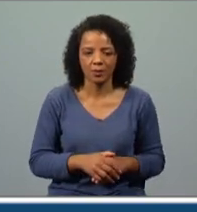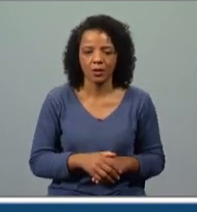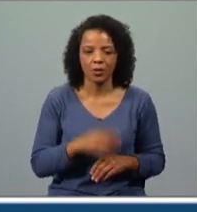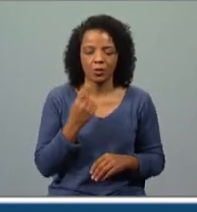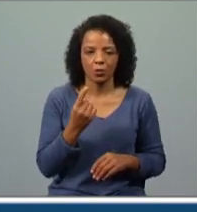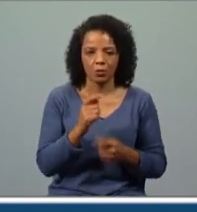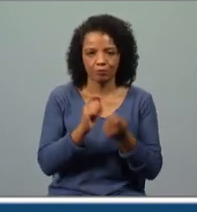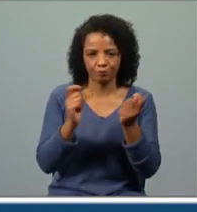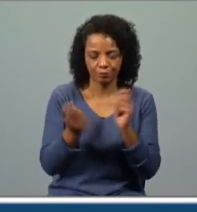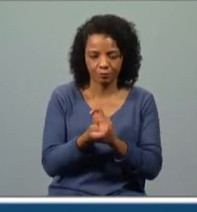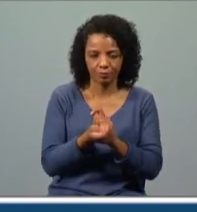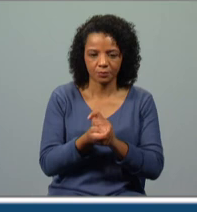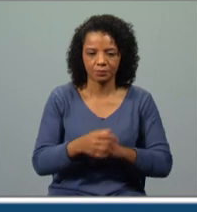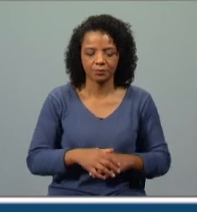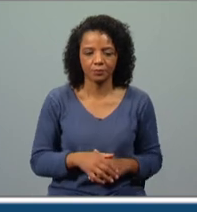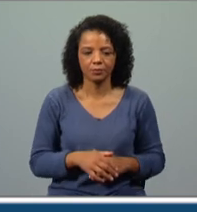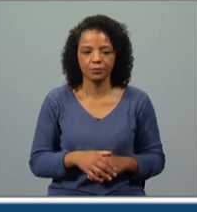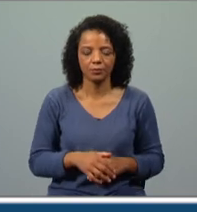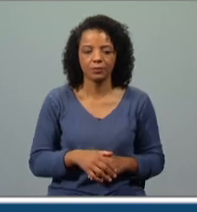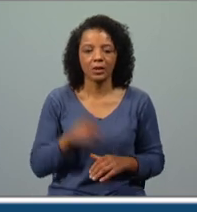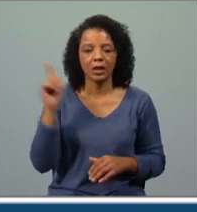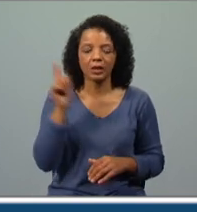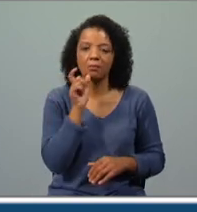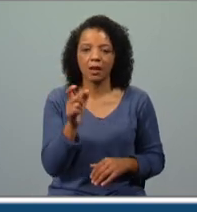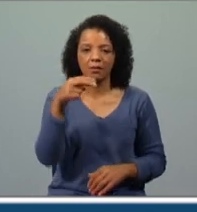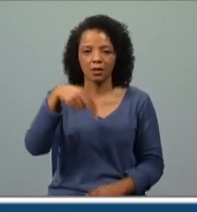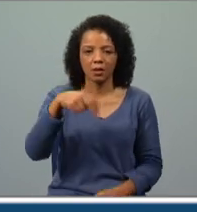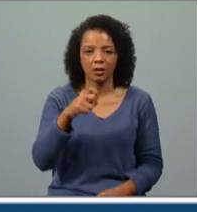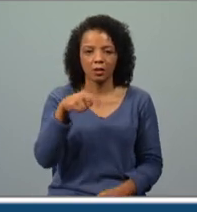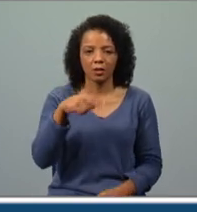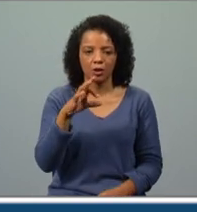de nada outra de nenhuma coisa portanto nenhuma ali não é um pronome 什麼都沒有沒有 沒有代詞